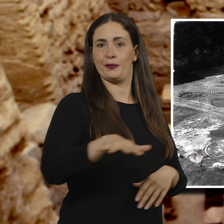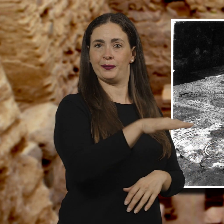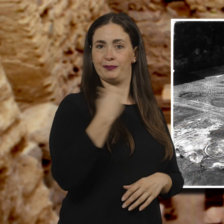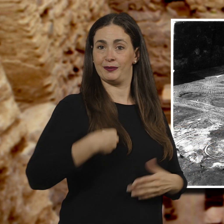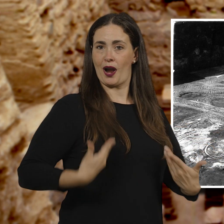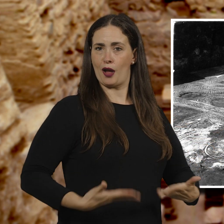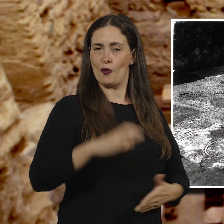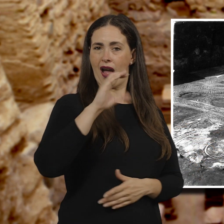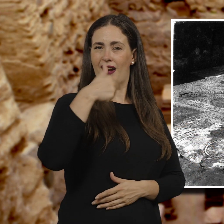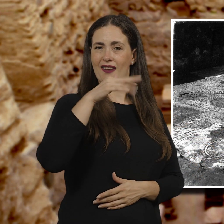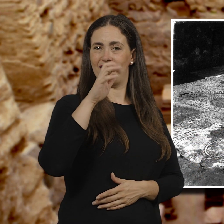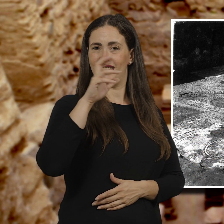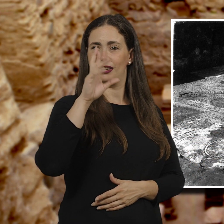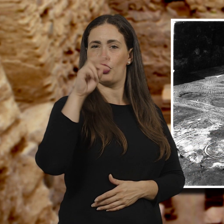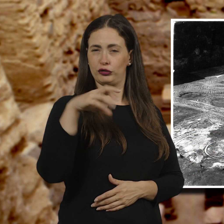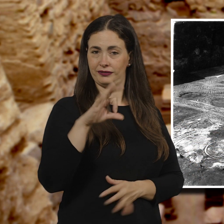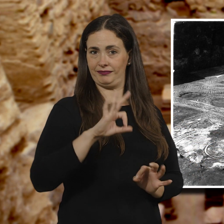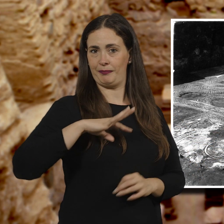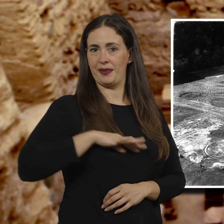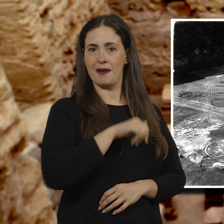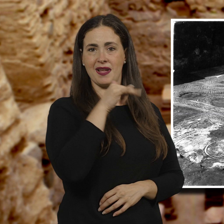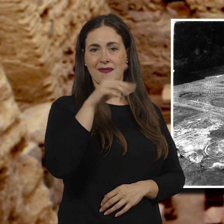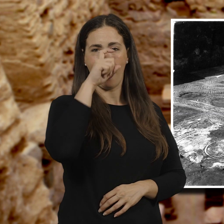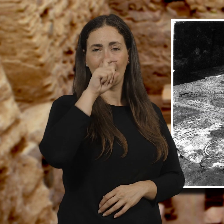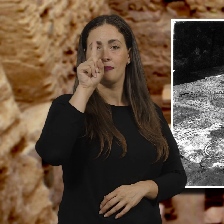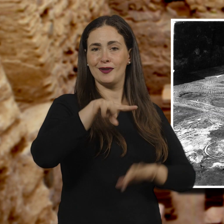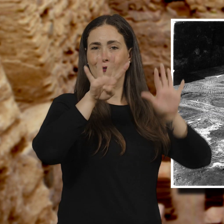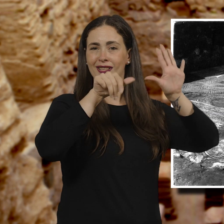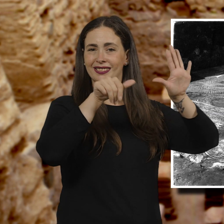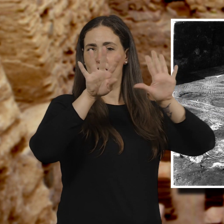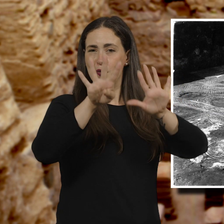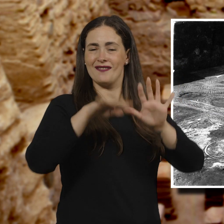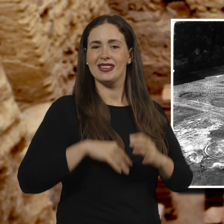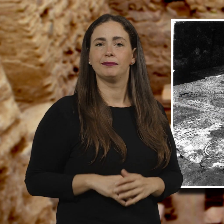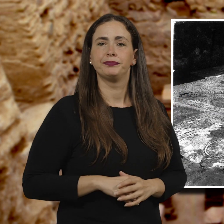de Can Ferrerons de Premià de Mar (1969).